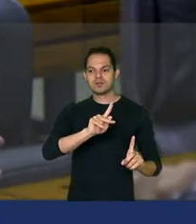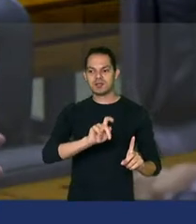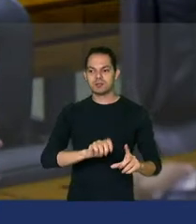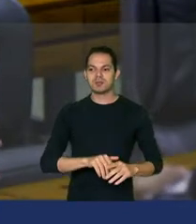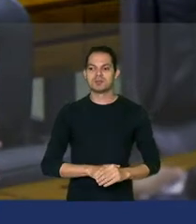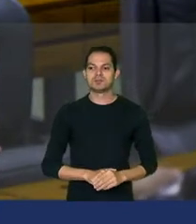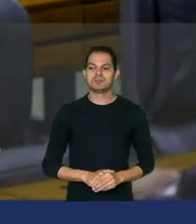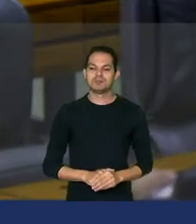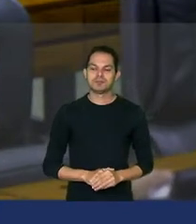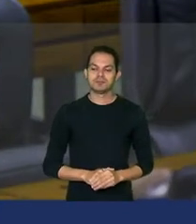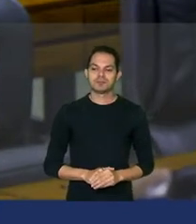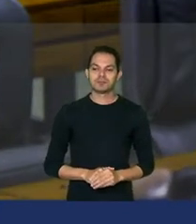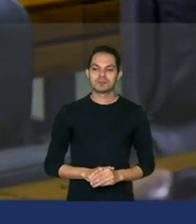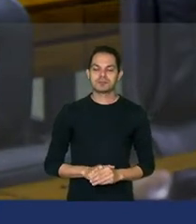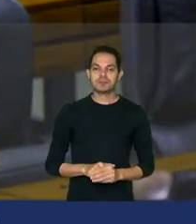CONVERSEI COM O RELATOR,